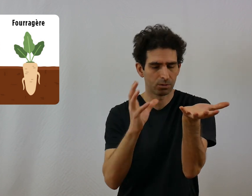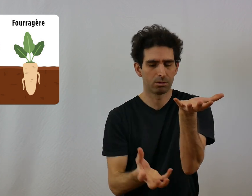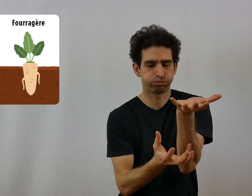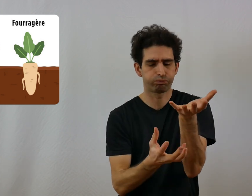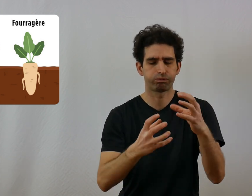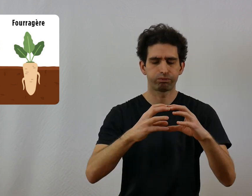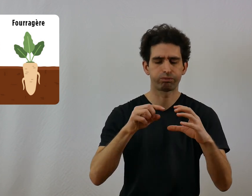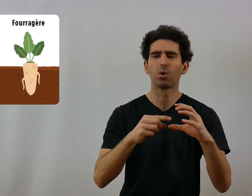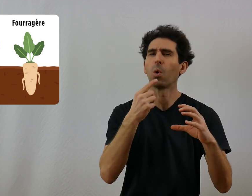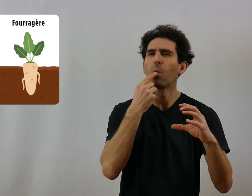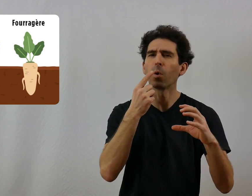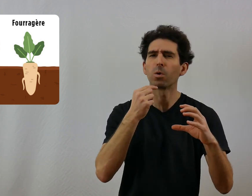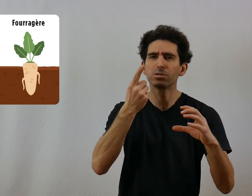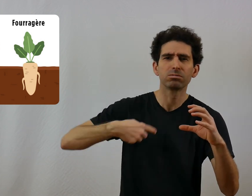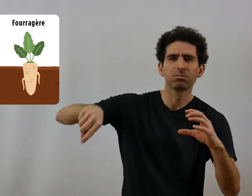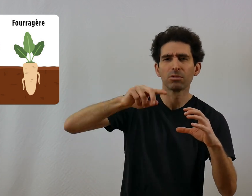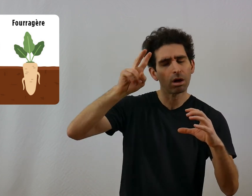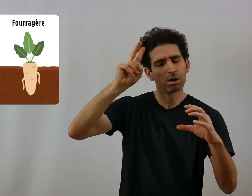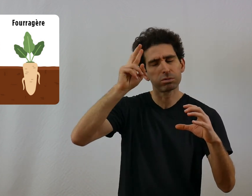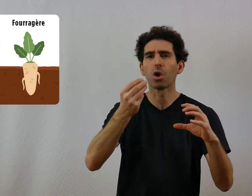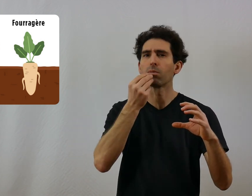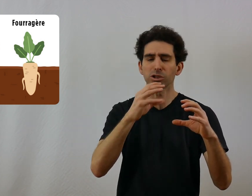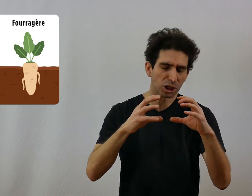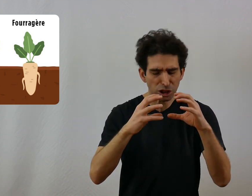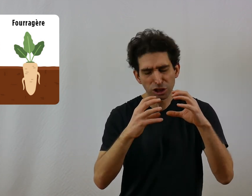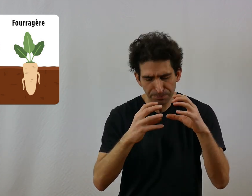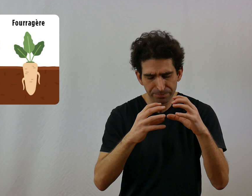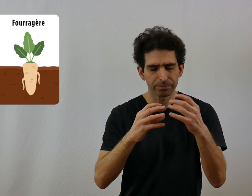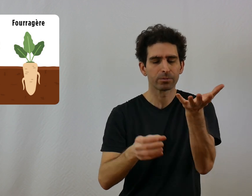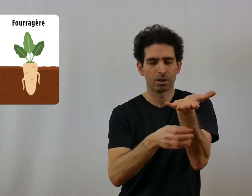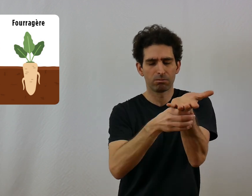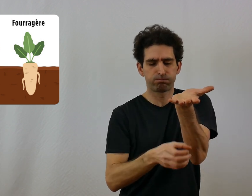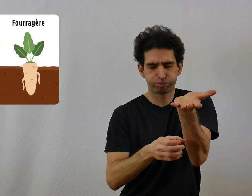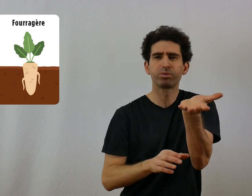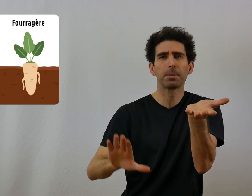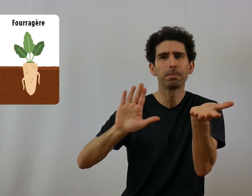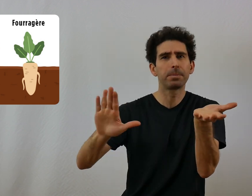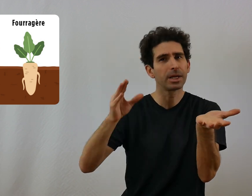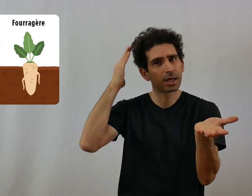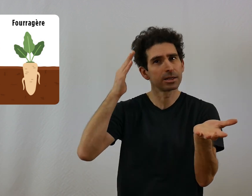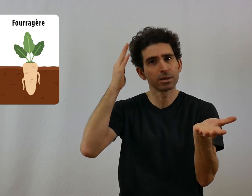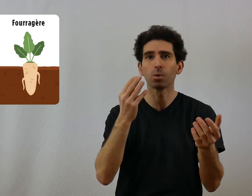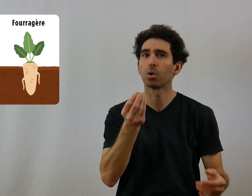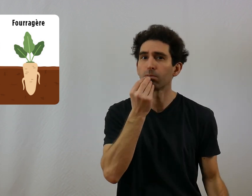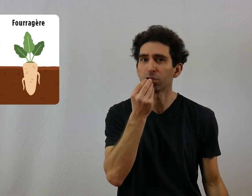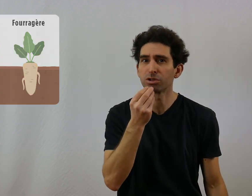la potagère ronde et rouge qu'on a l'habitude de consommer et la fourragère pour l'alimentation des animaux.